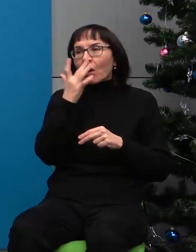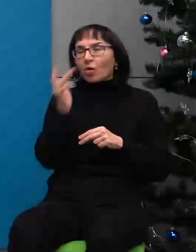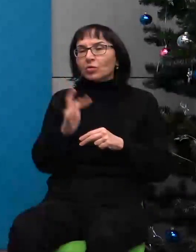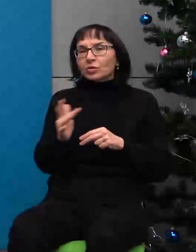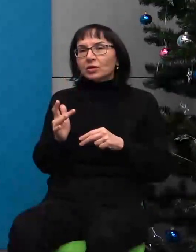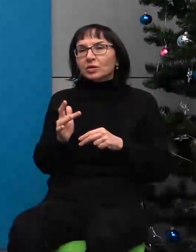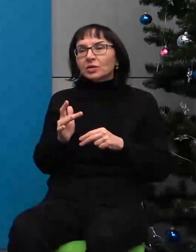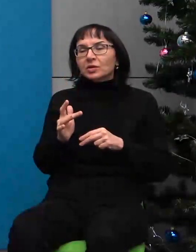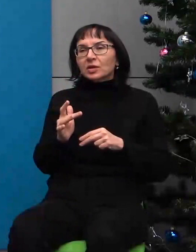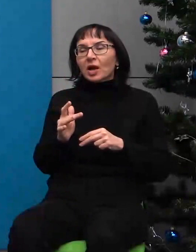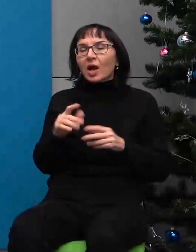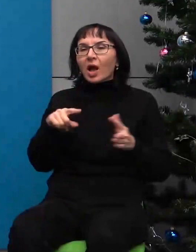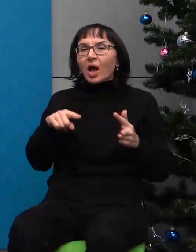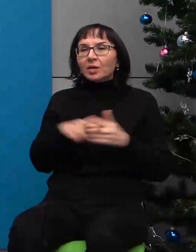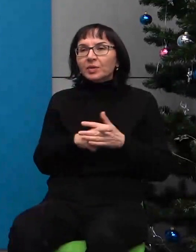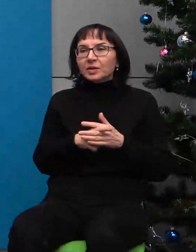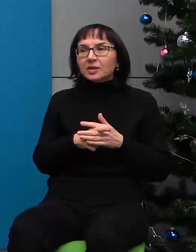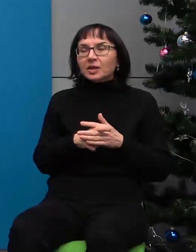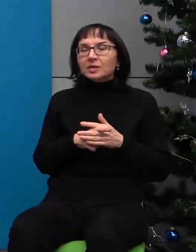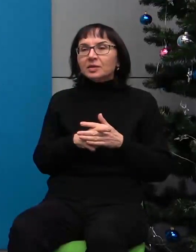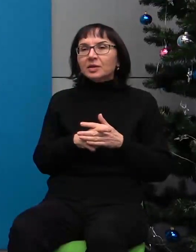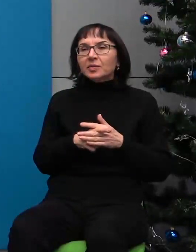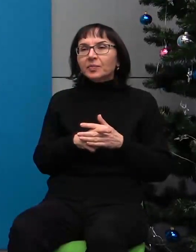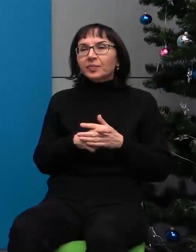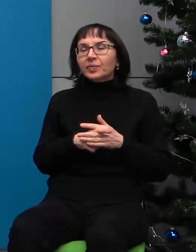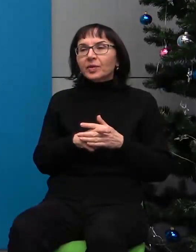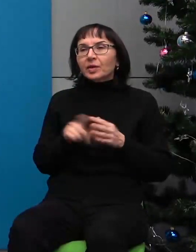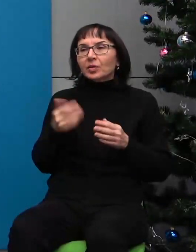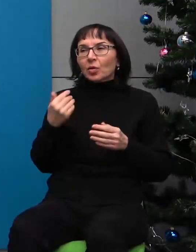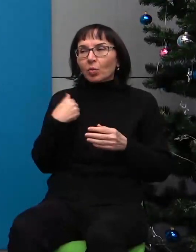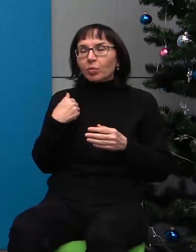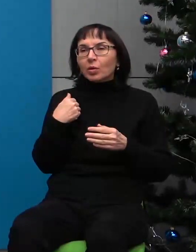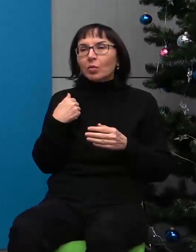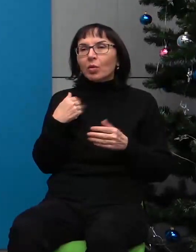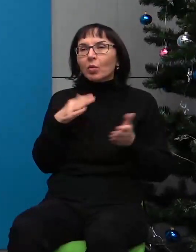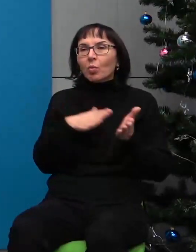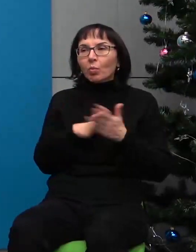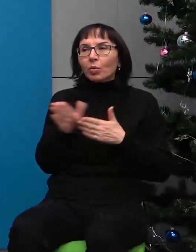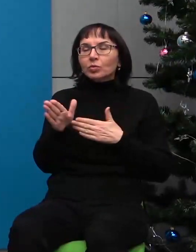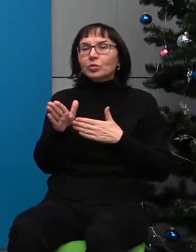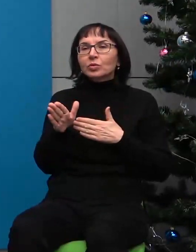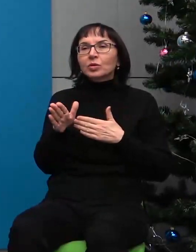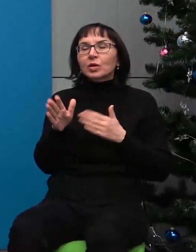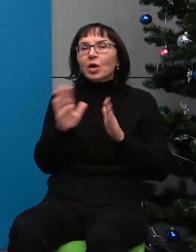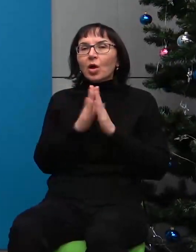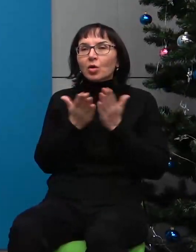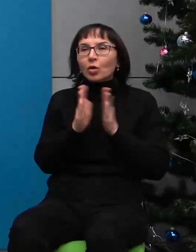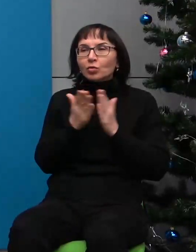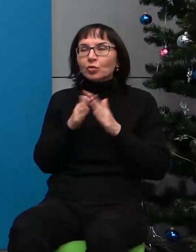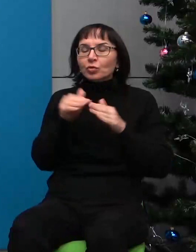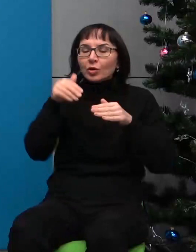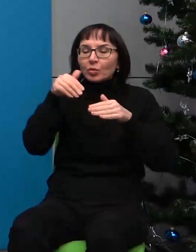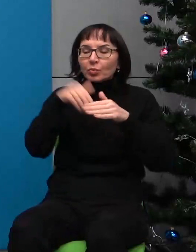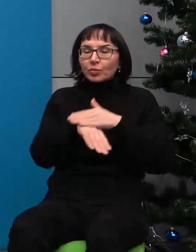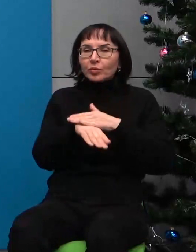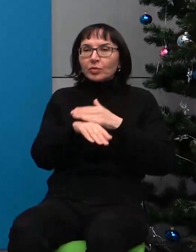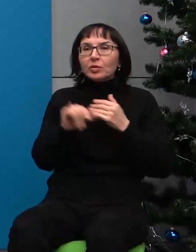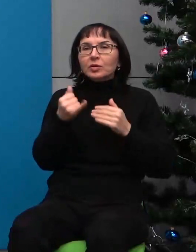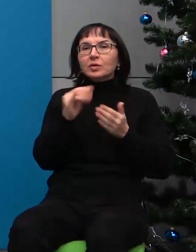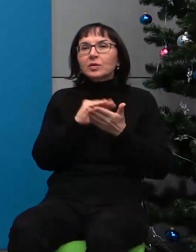administracja. No więc i to był ten punkt wyjścia do tej głębszej warstwy w tej książce. Jak to napisać, żeby ludzie to,